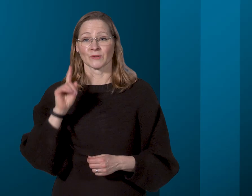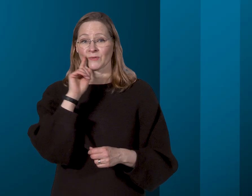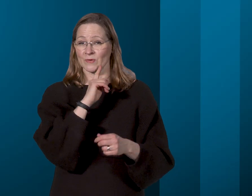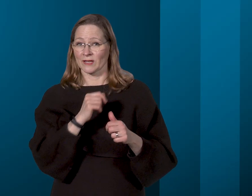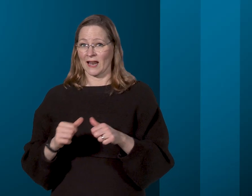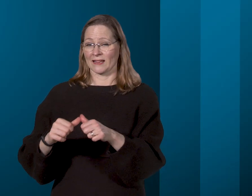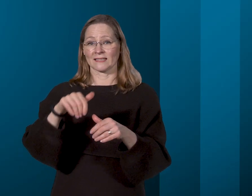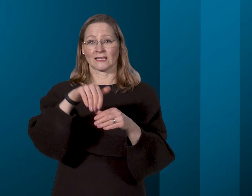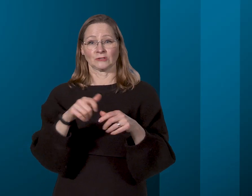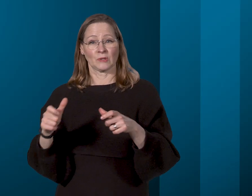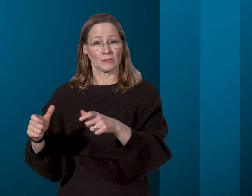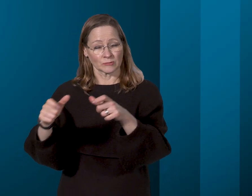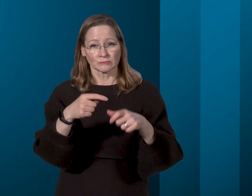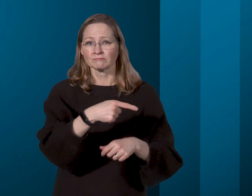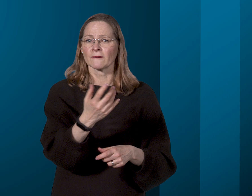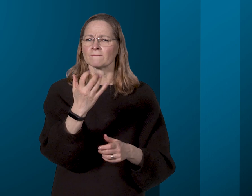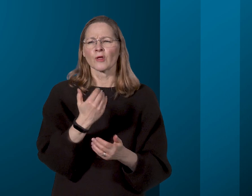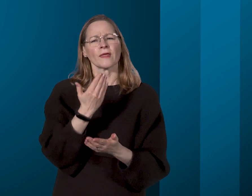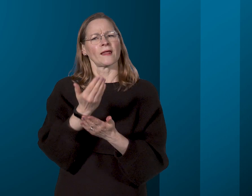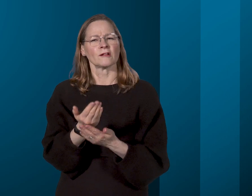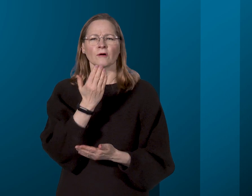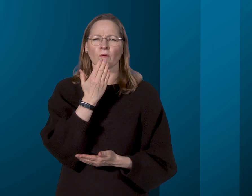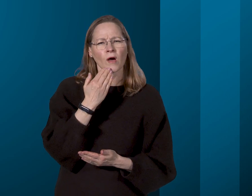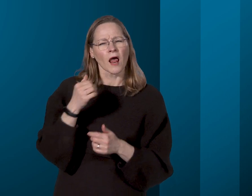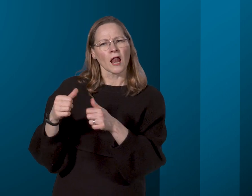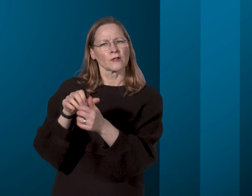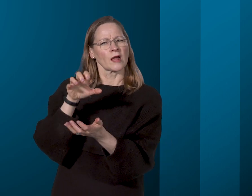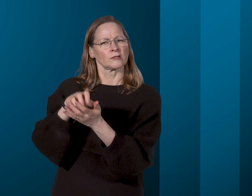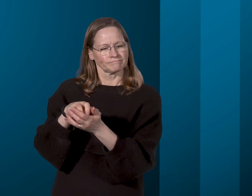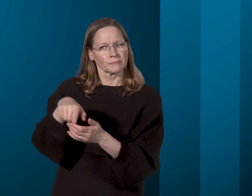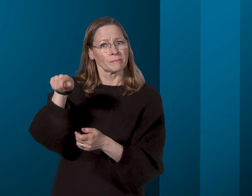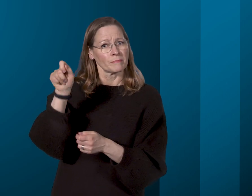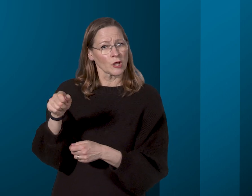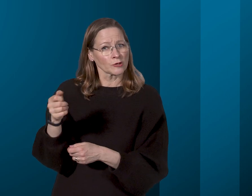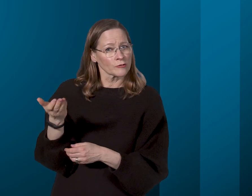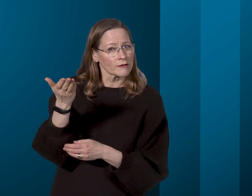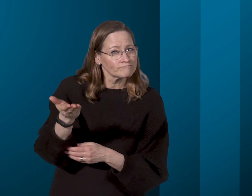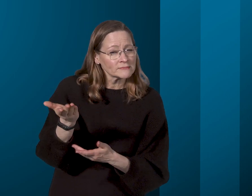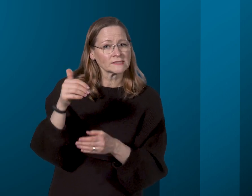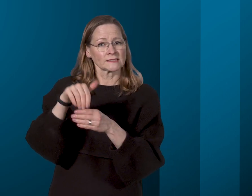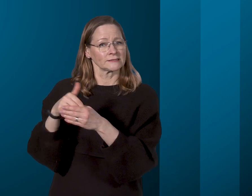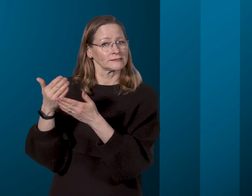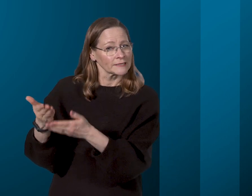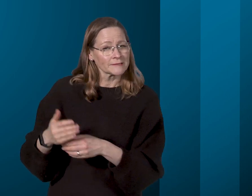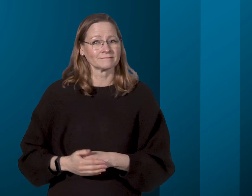Kuurojen Liiton jäsenyhdistykset voivat tehdä ehdotuksia - liiton hallituksen puheenjohtajaksi ja jäseniksi, -